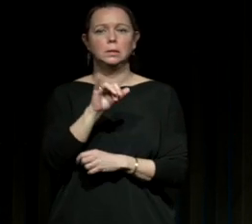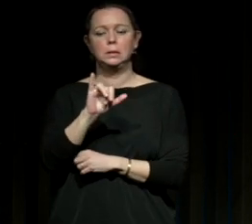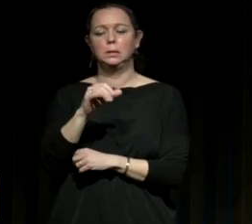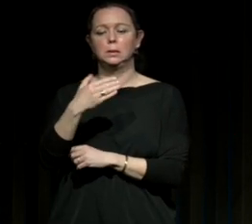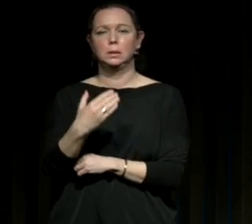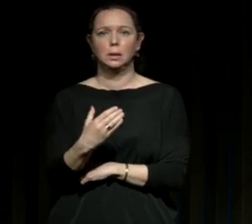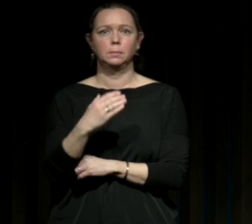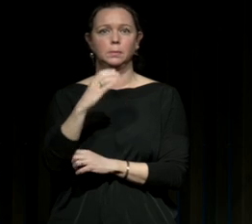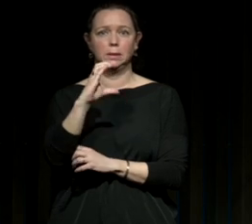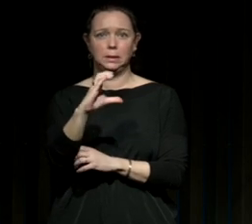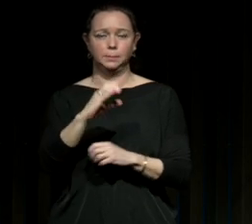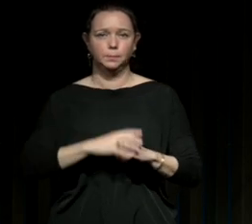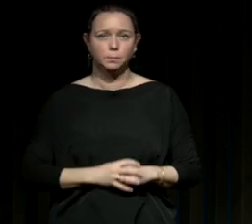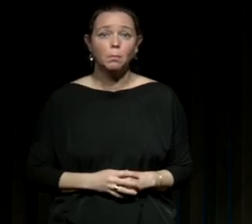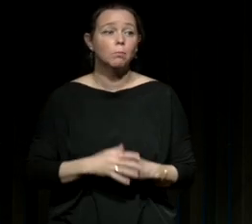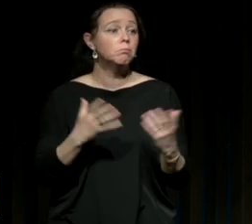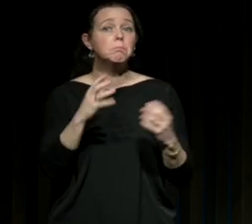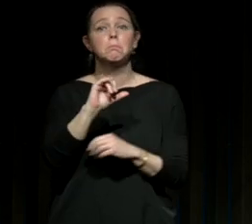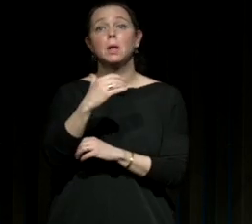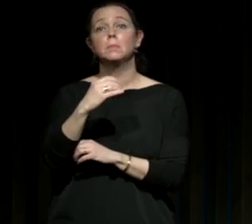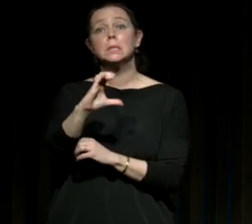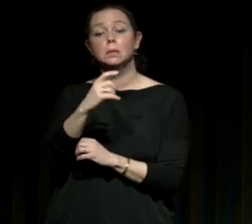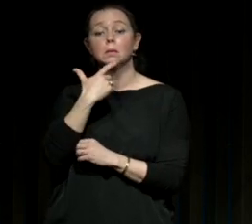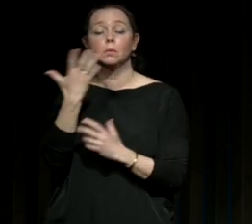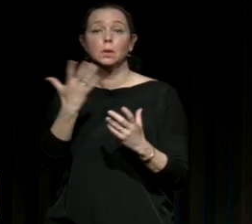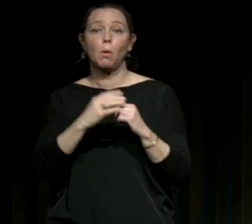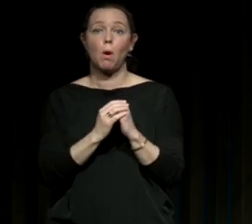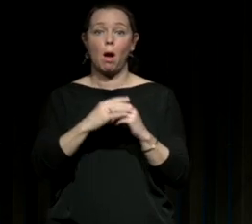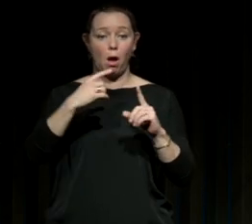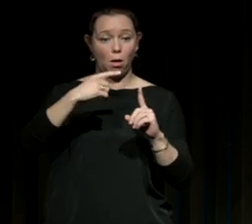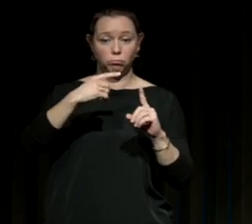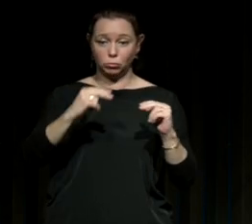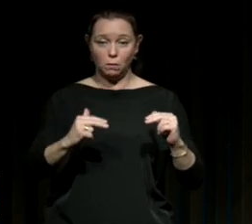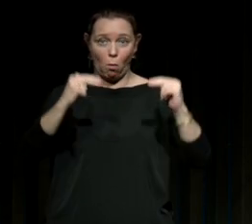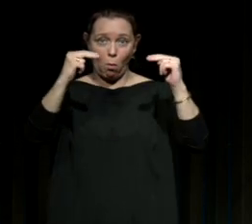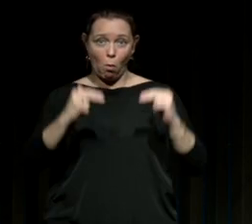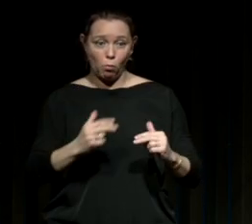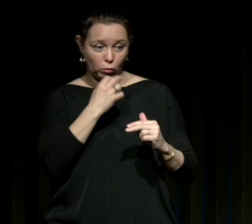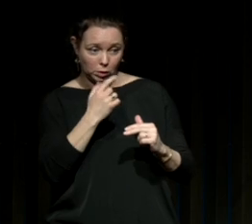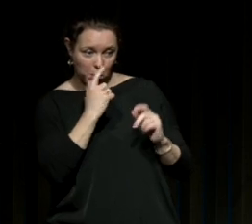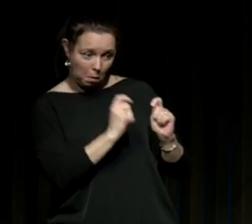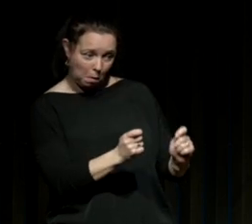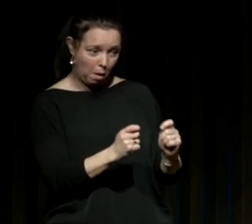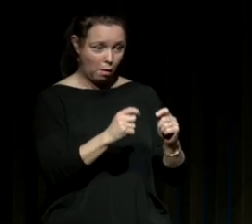c'est une grandeur qui permet d'estimer la corpulence qui effectivement bien corrélé